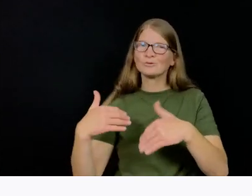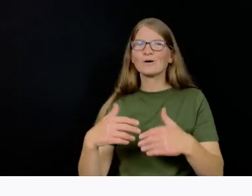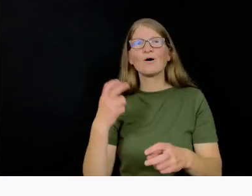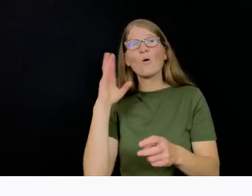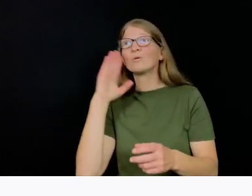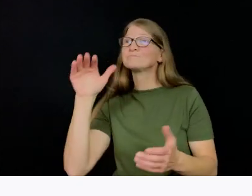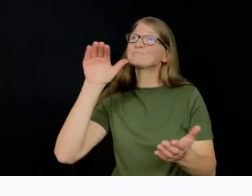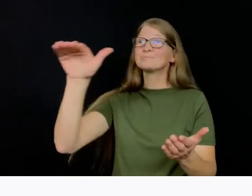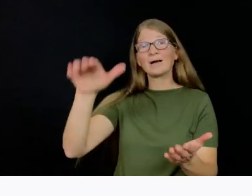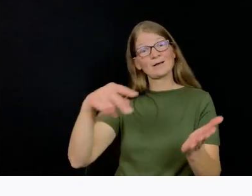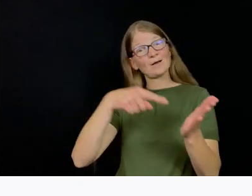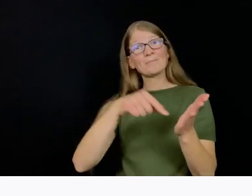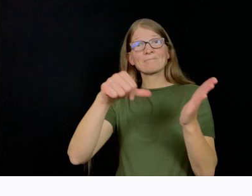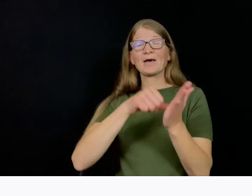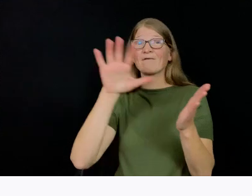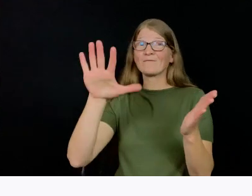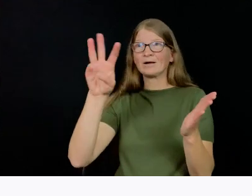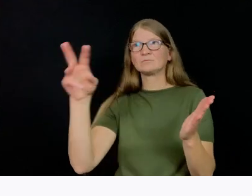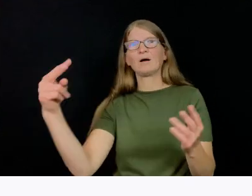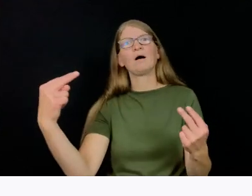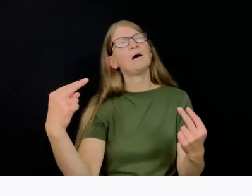حسناً، ها هي الصفحة 56